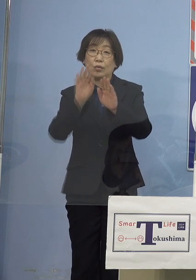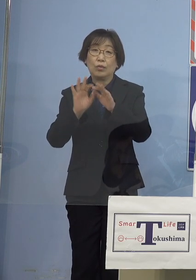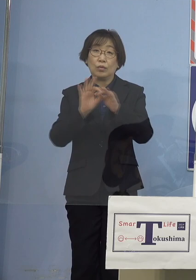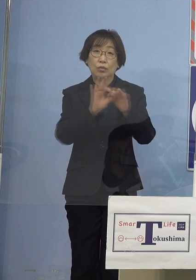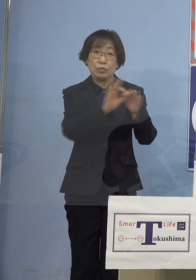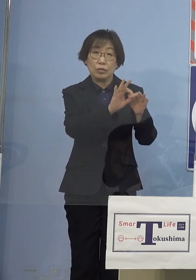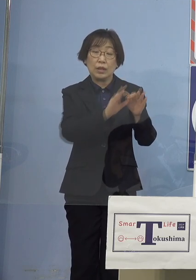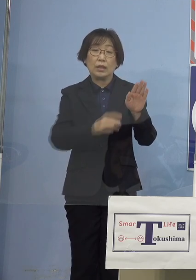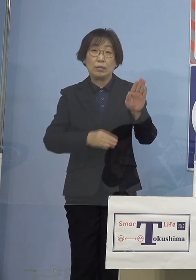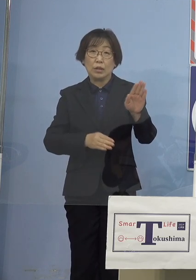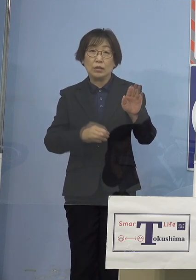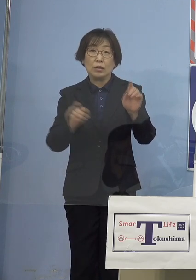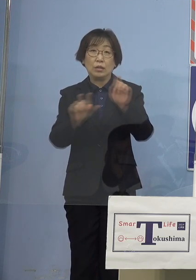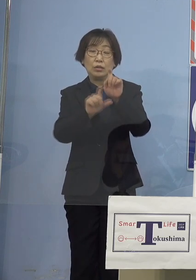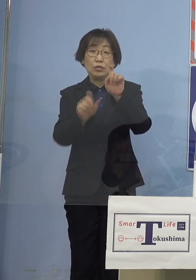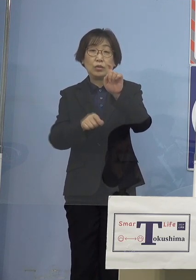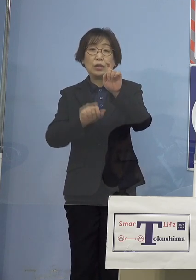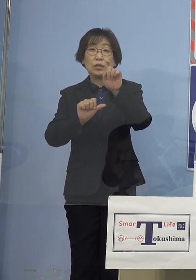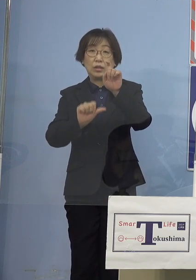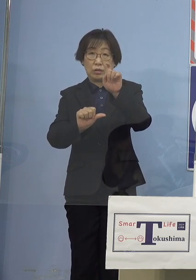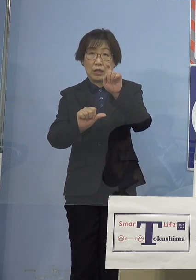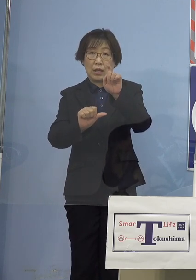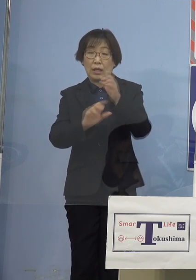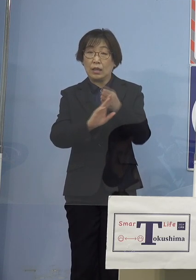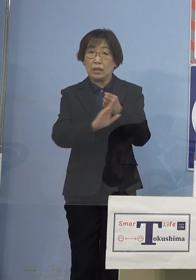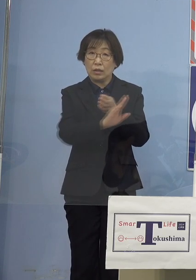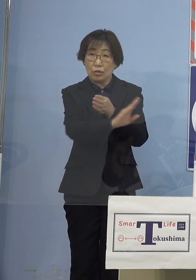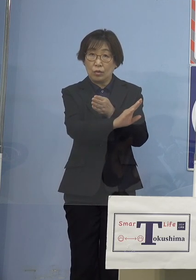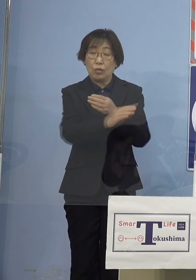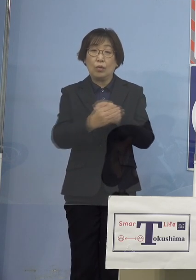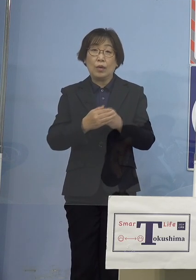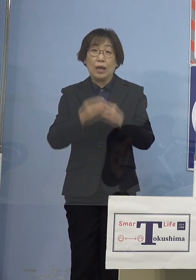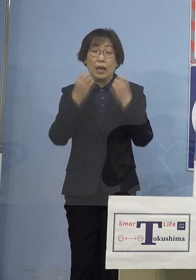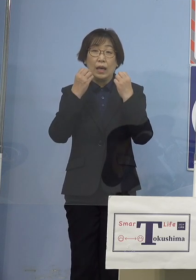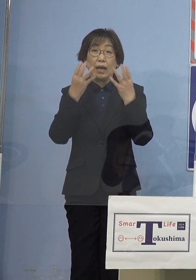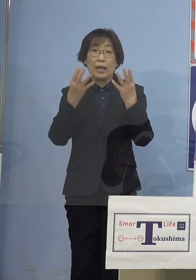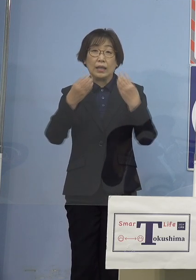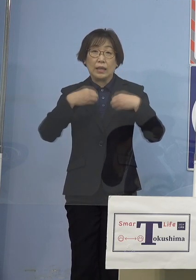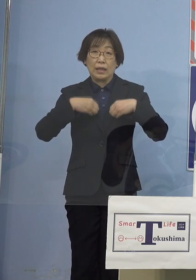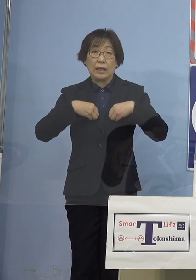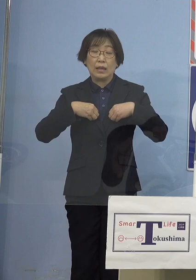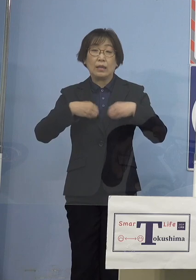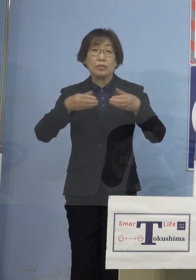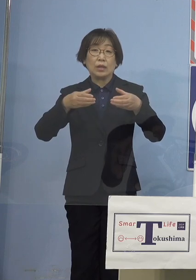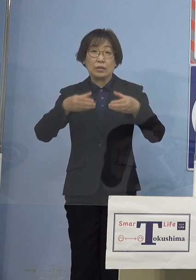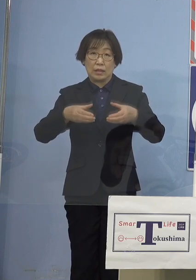10月5日以降は 新たなクラスターが発生していない